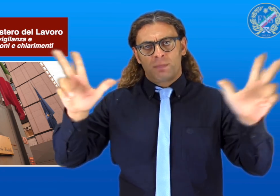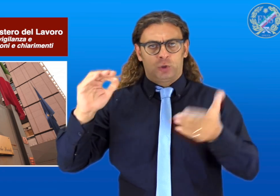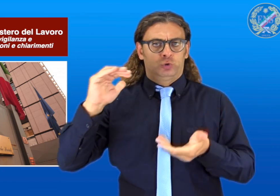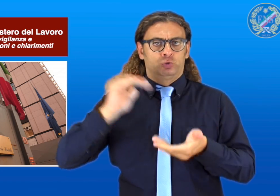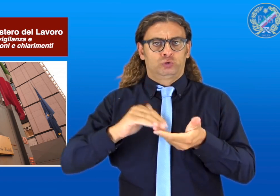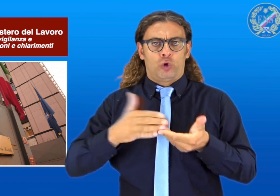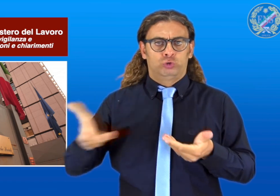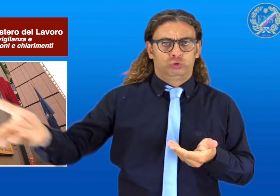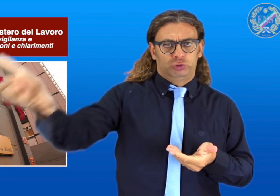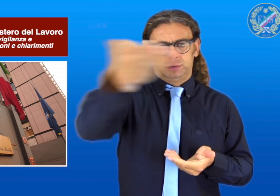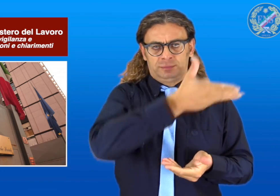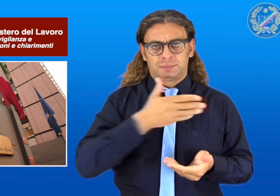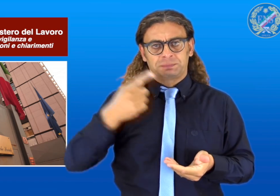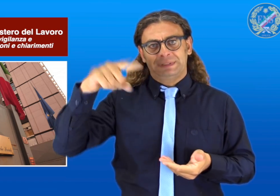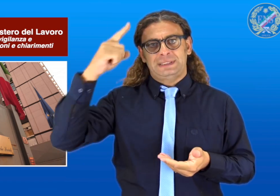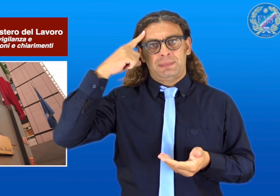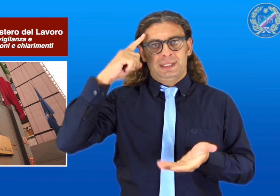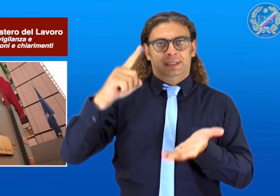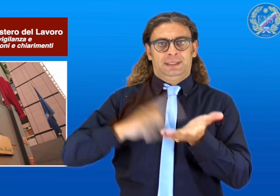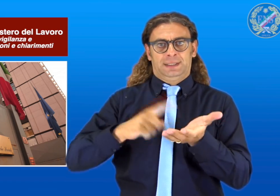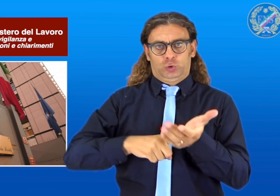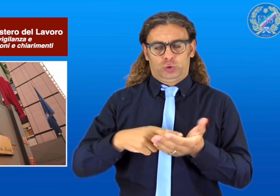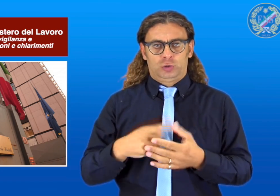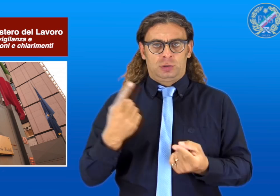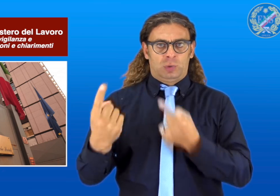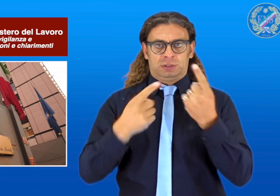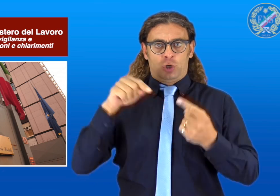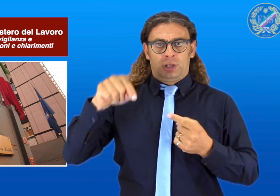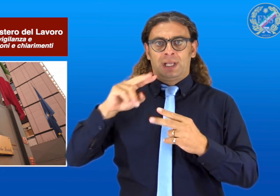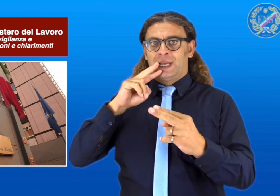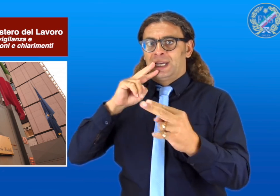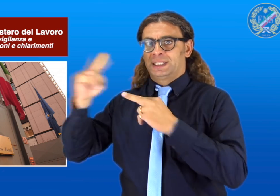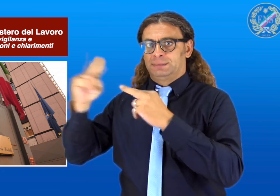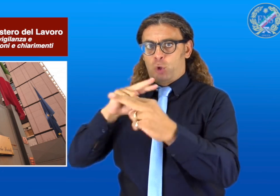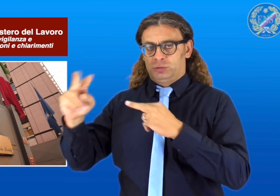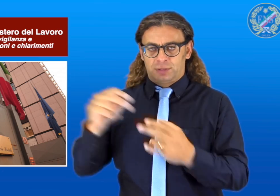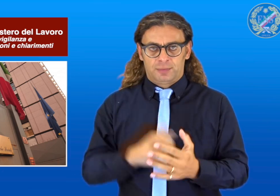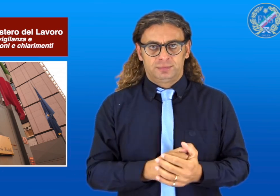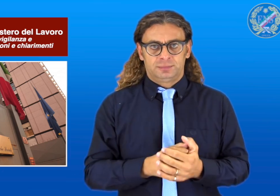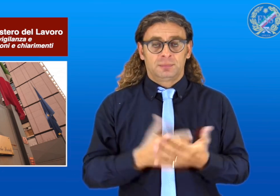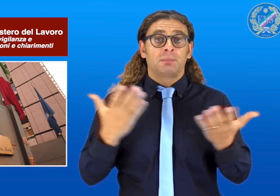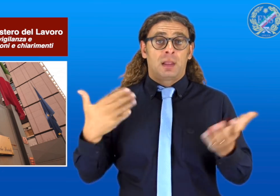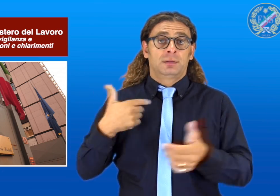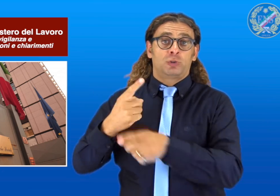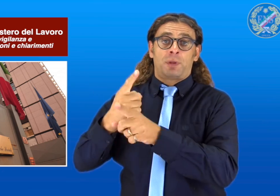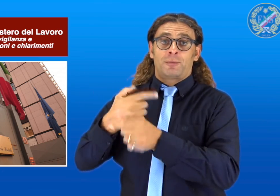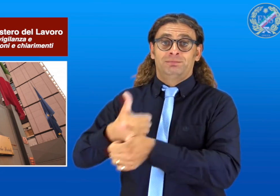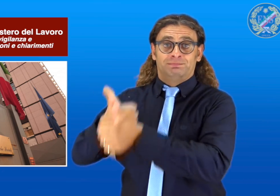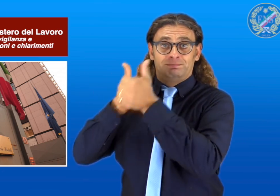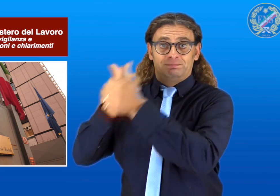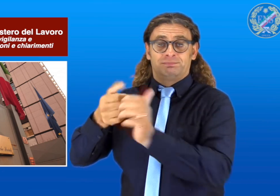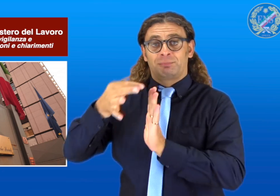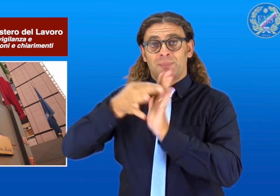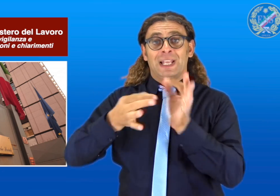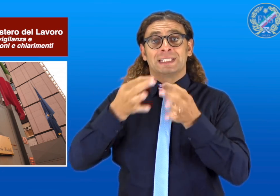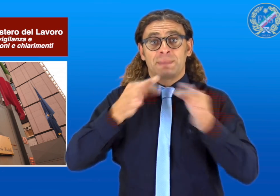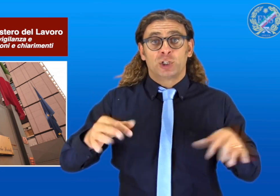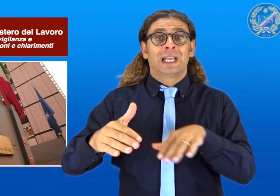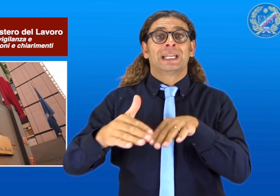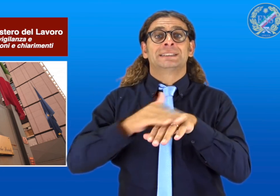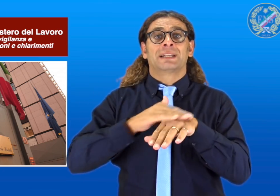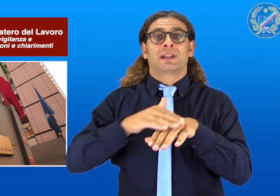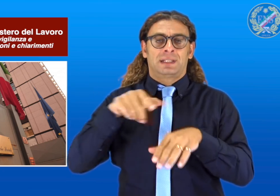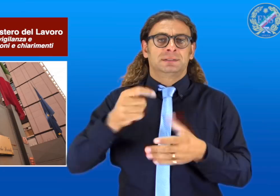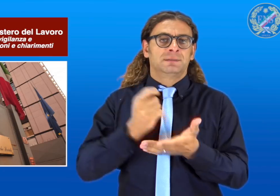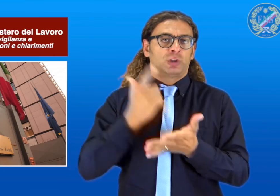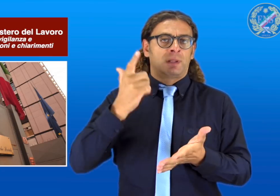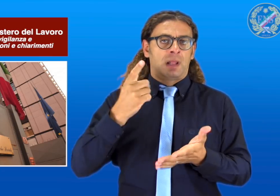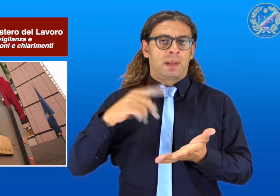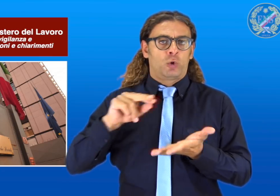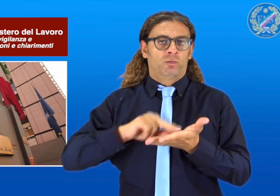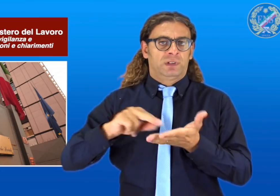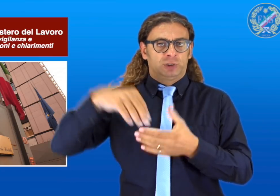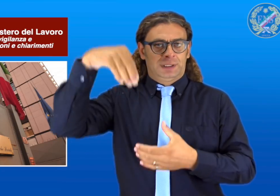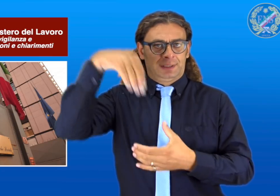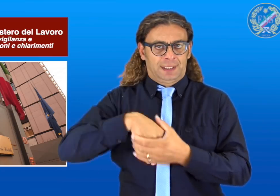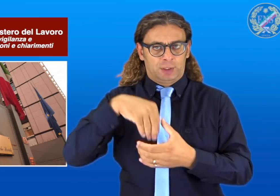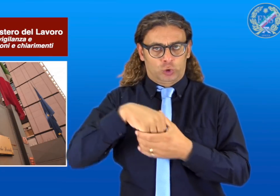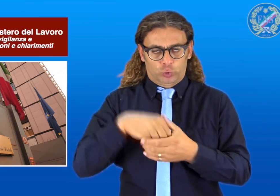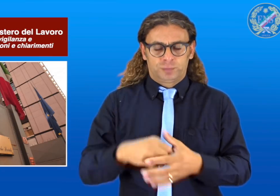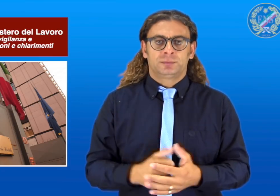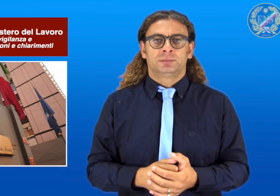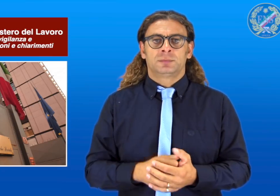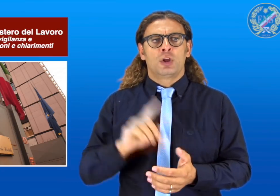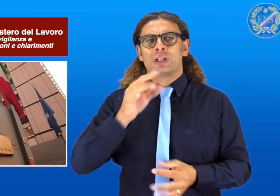soci sulla risposta data al Ministero, ma dobbiamo seguire i criteri di riservatezza indicati dal Ministero per il funzionamento degli uffici interni.